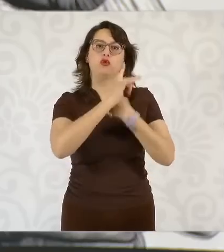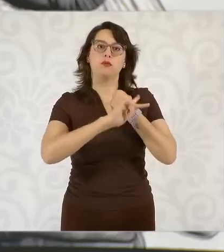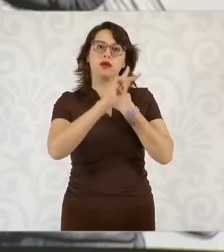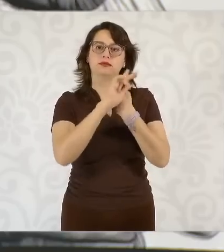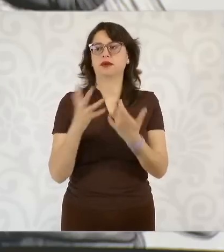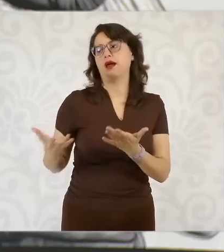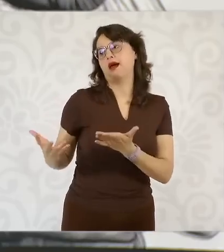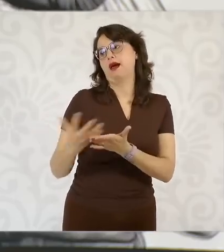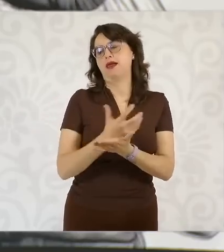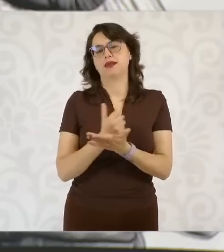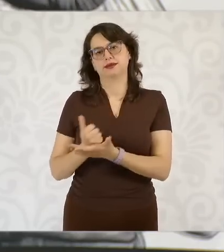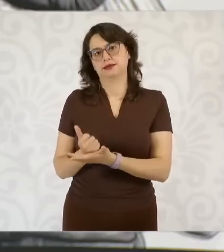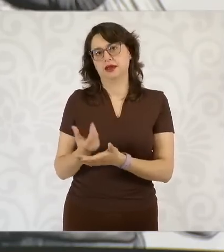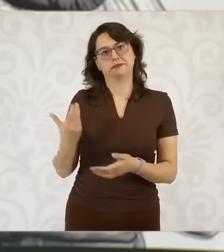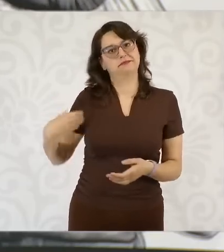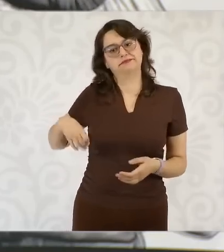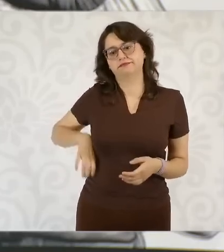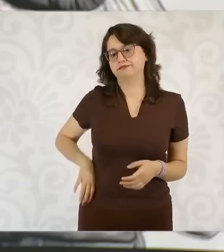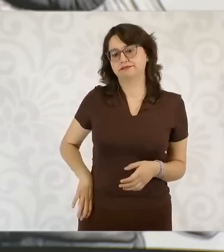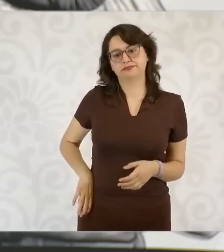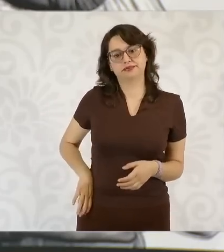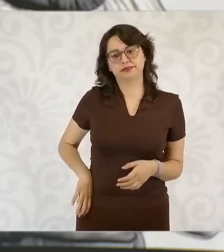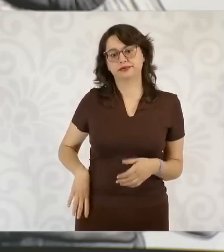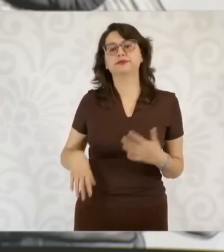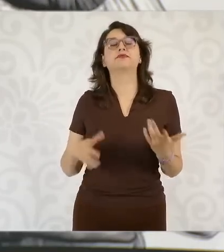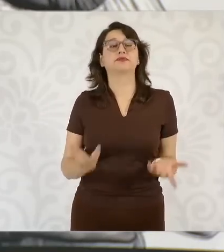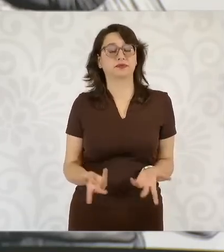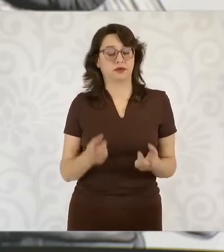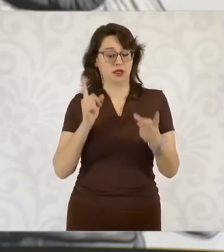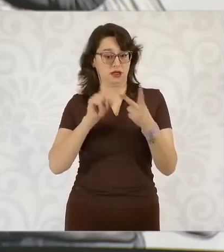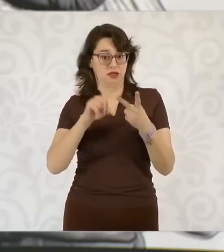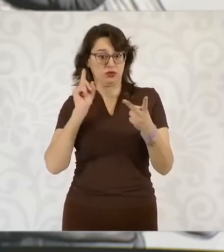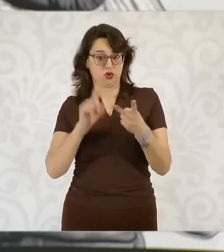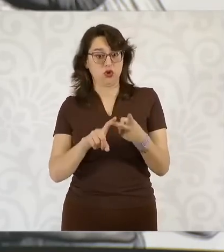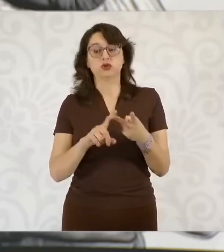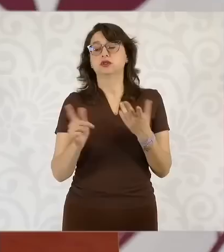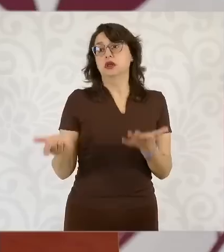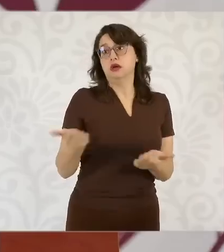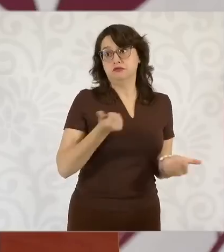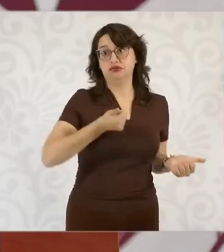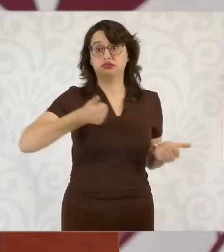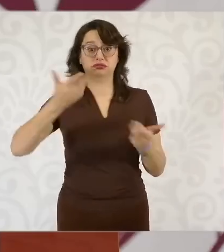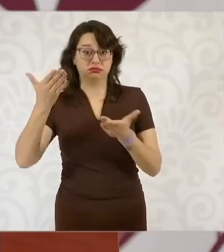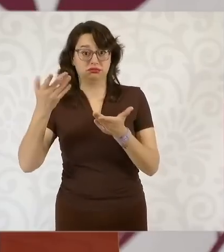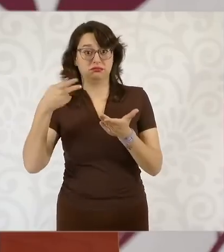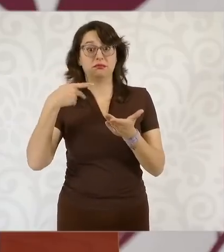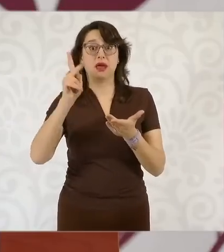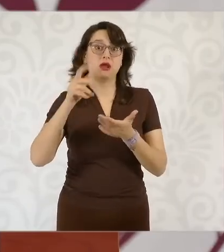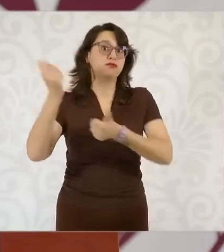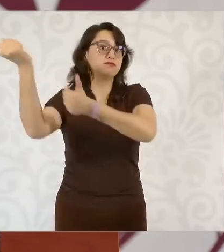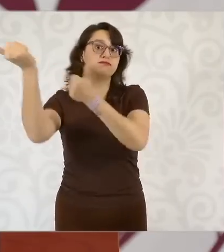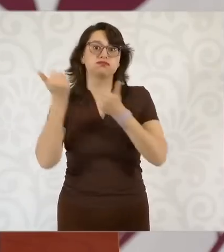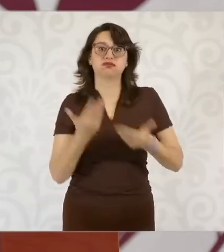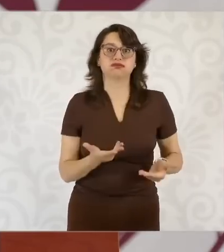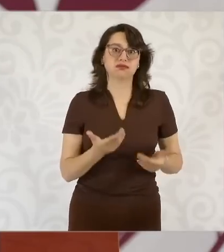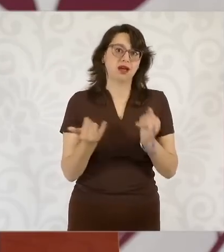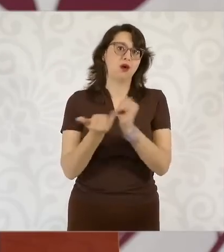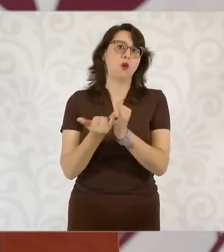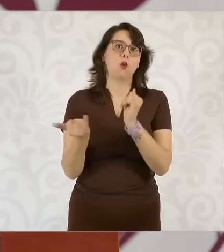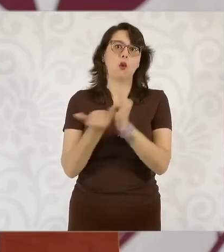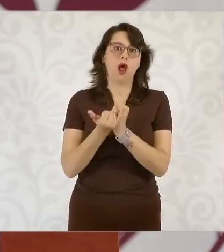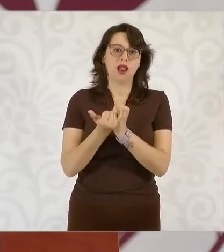nosotros importamos casi lo mismo que exportamos en términos monetarios no hemos fortalecido la